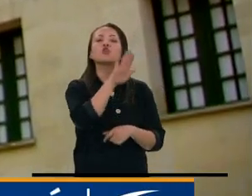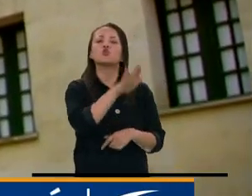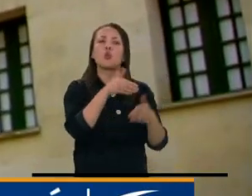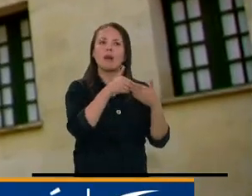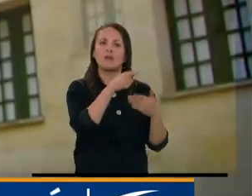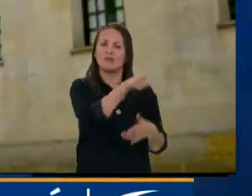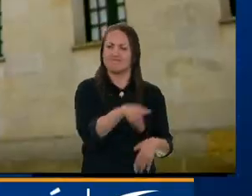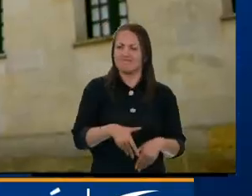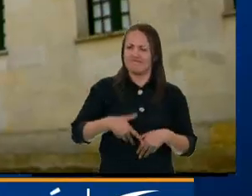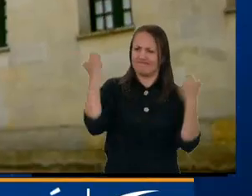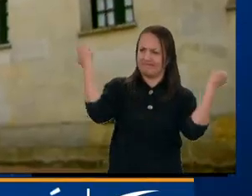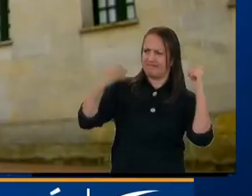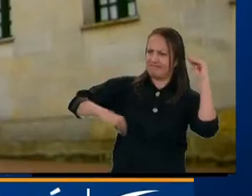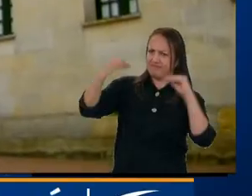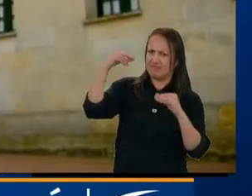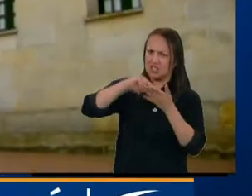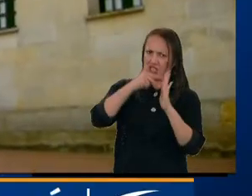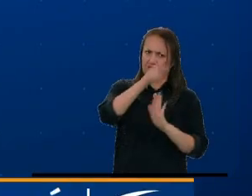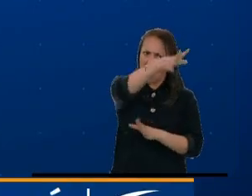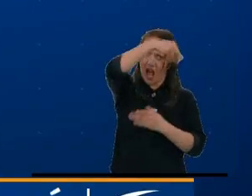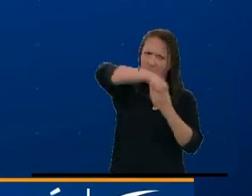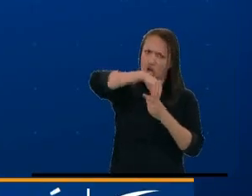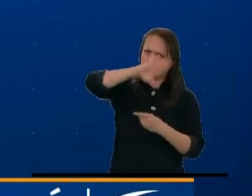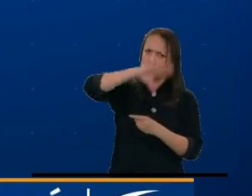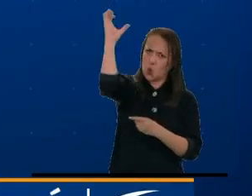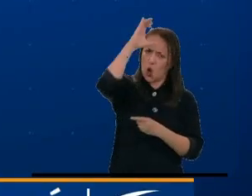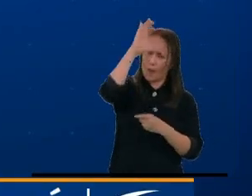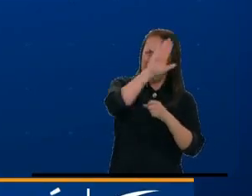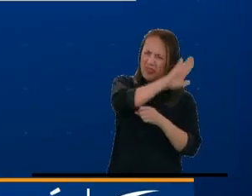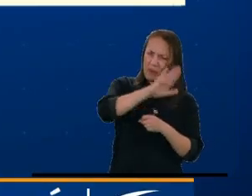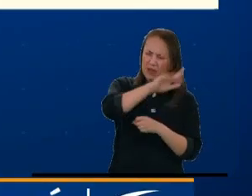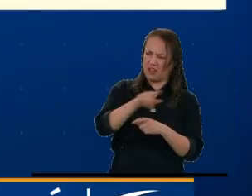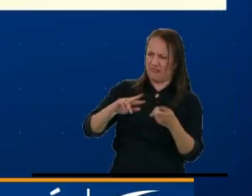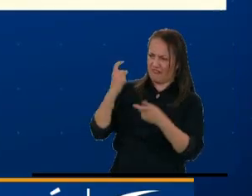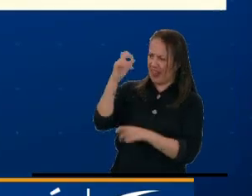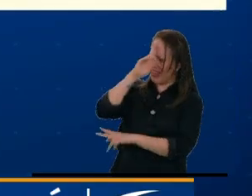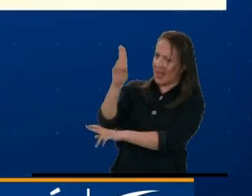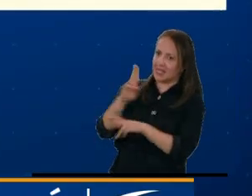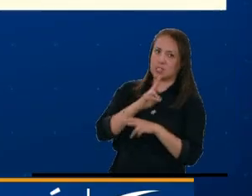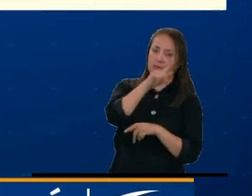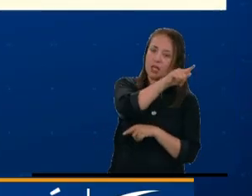Unidos, allí el canciller se refirió a Panamá como el departamento de Panamá,